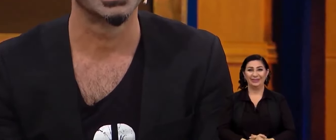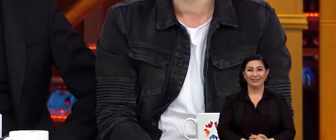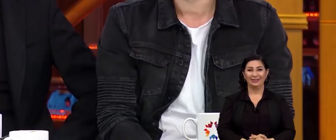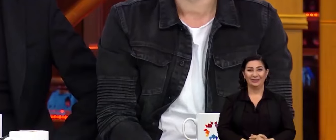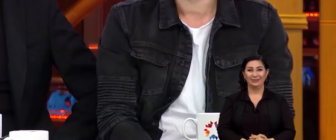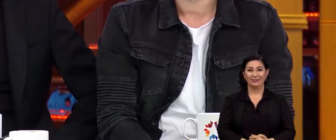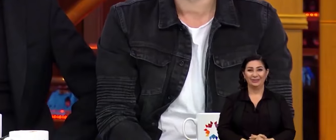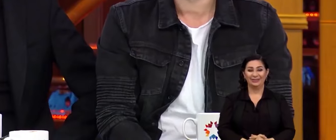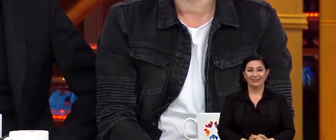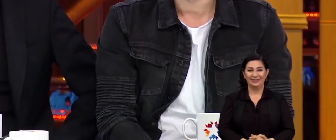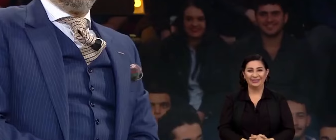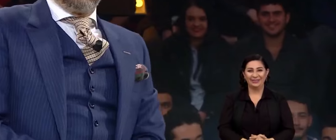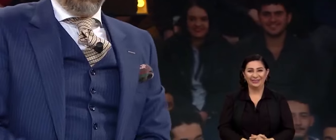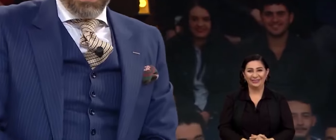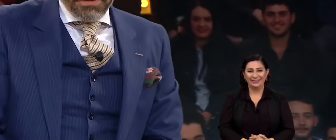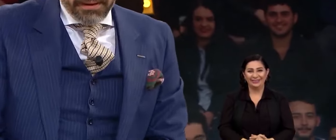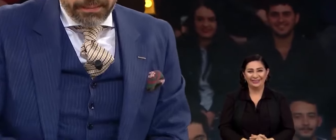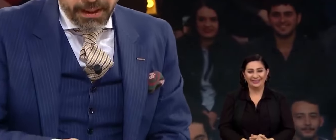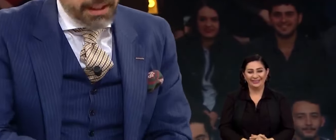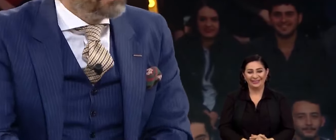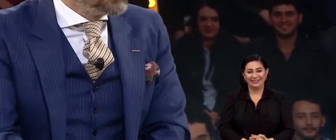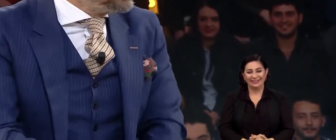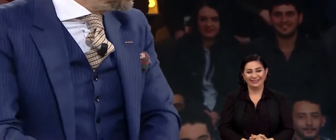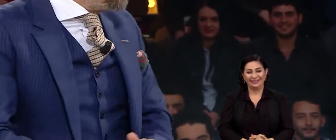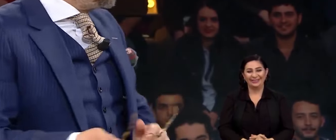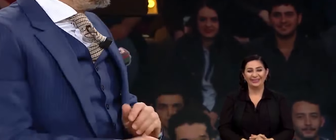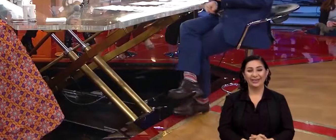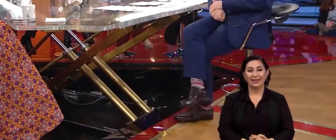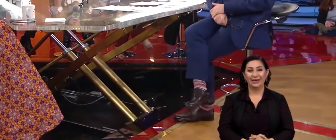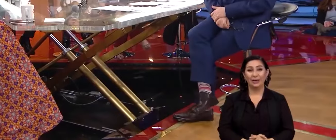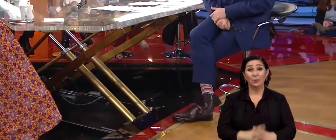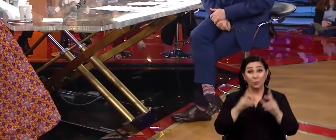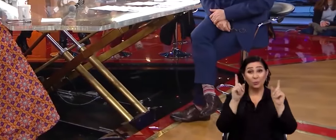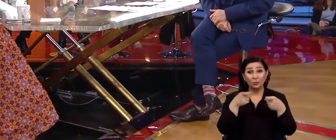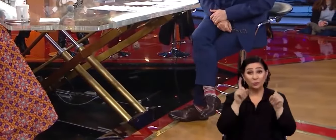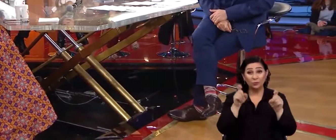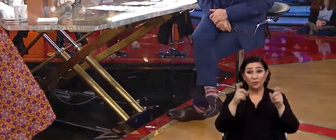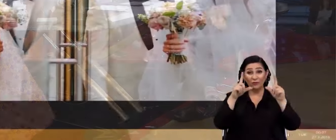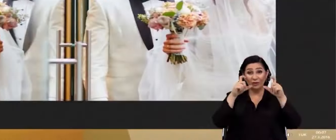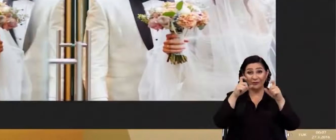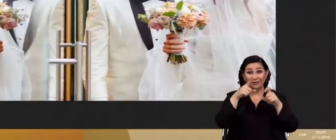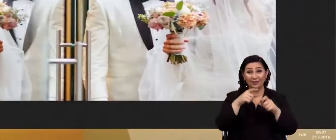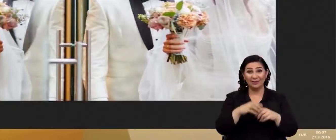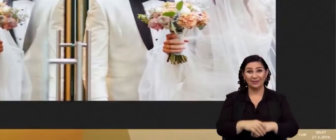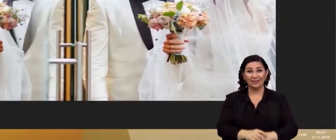bak Evet peki gel bulundu mu şey fotoğrafı